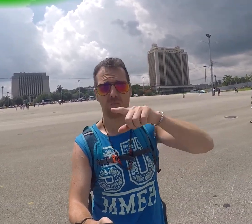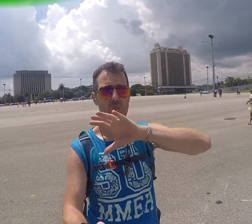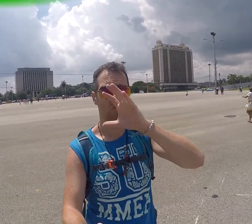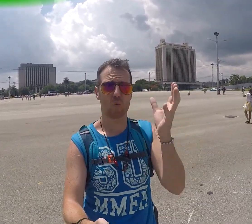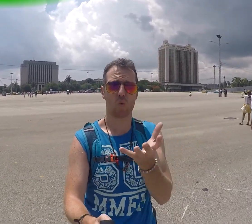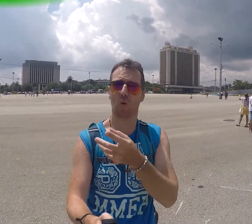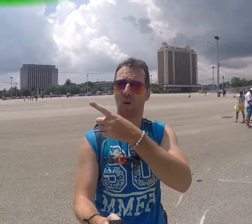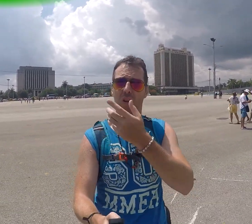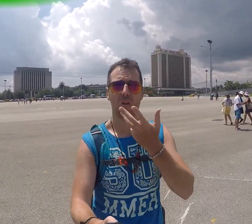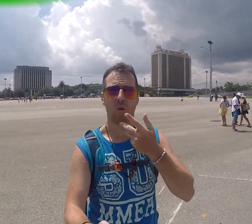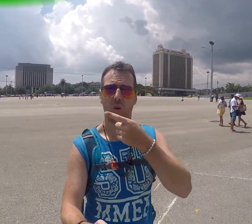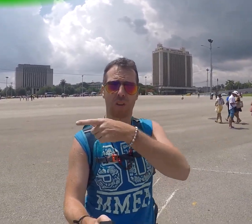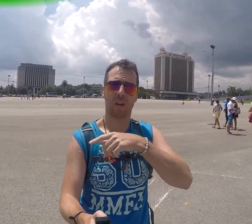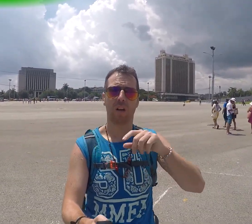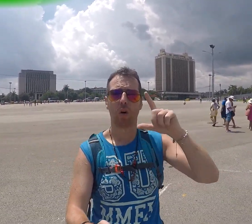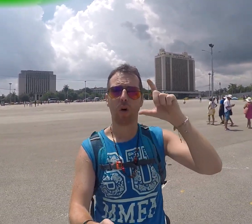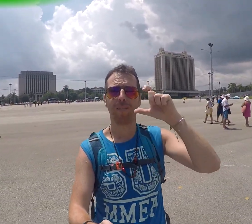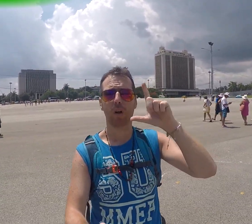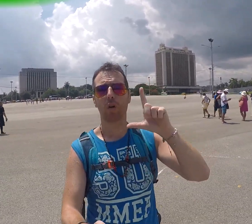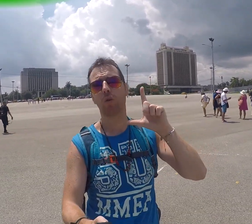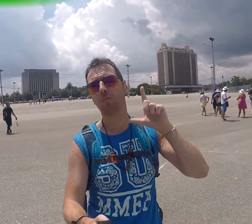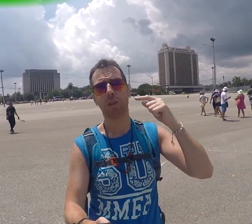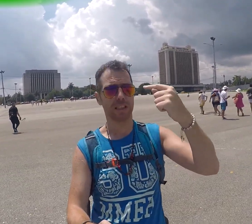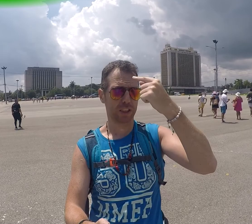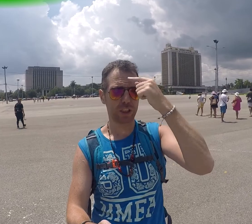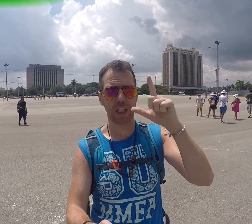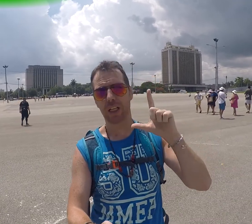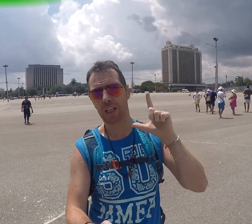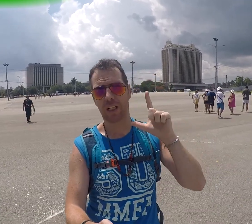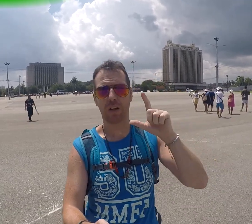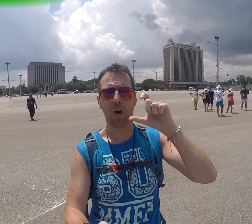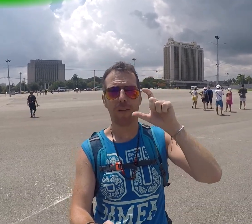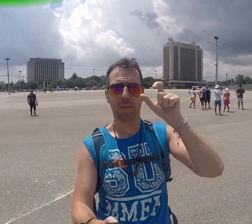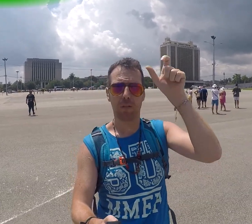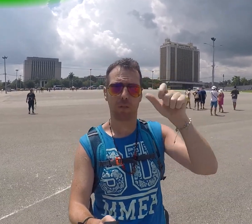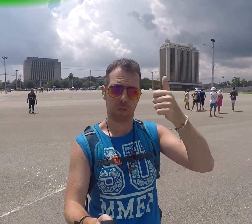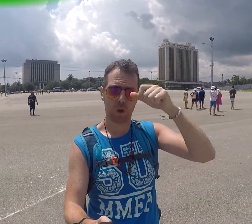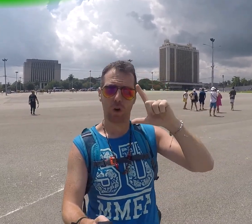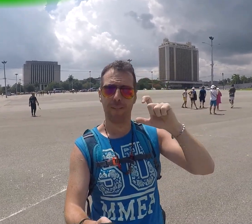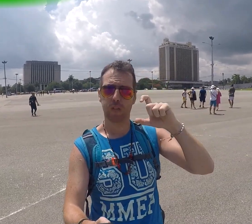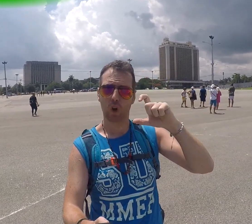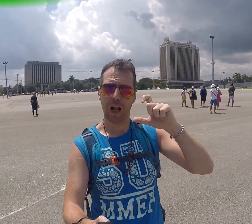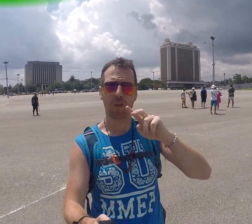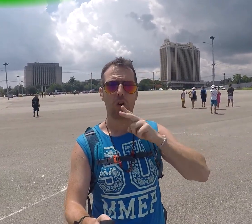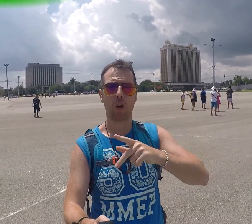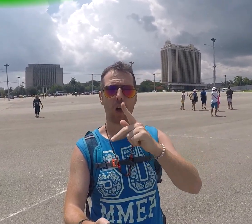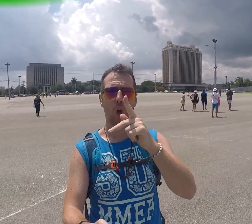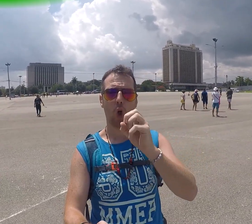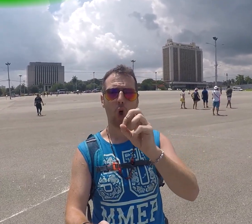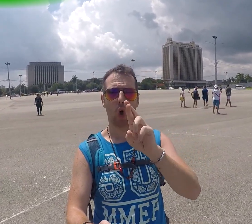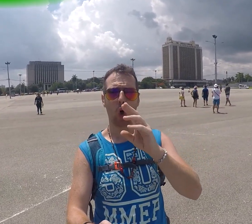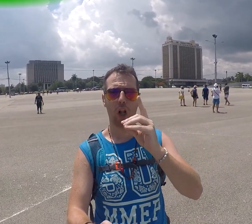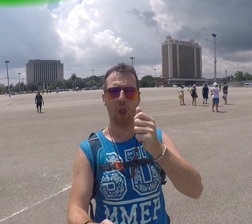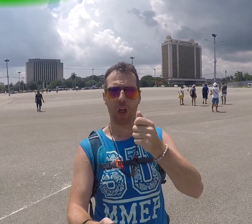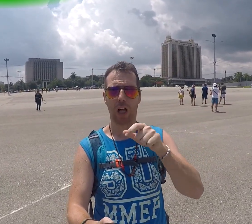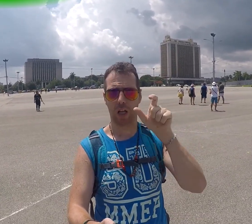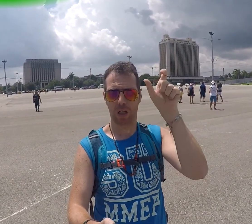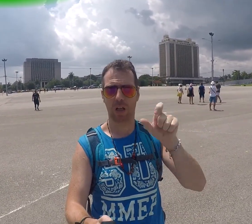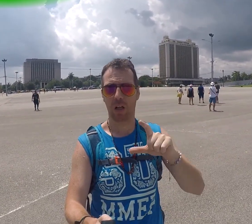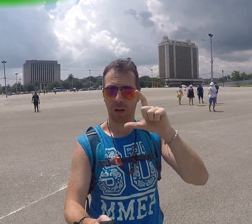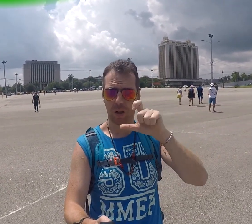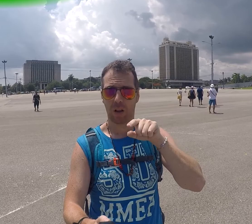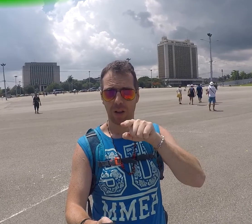Ahí está el mundialmente famoso rostro del Che en la fachada, lo sacó un fotógrafo llamado Korda